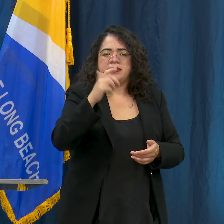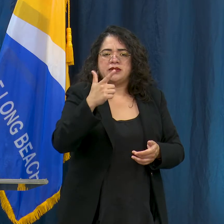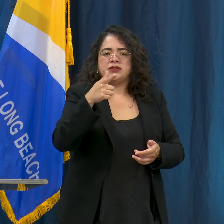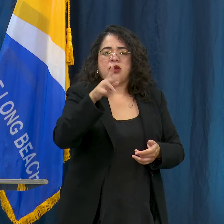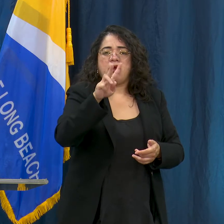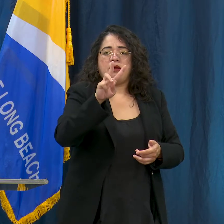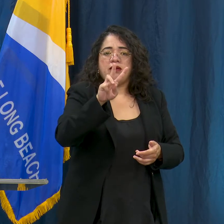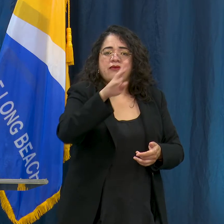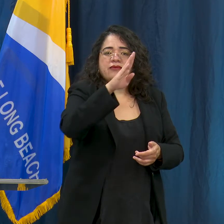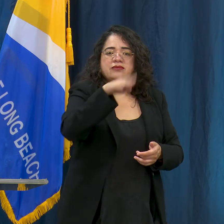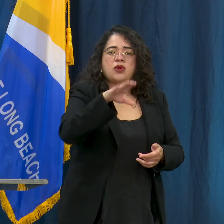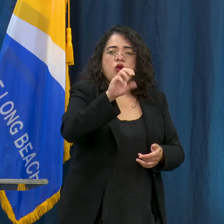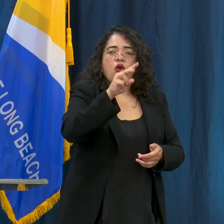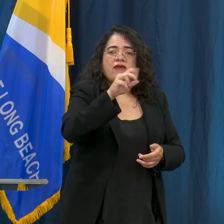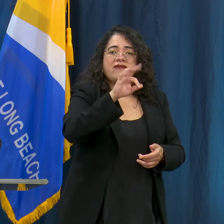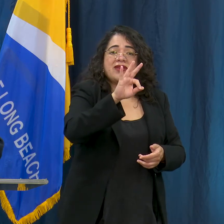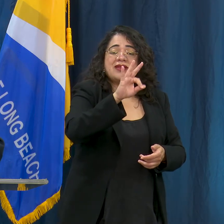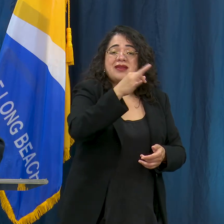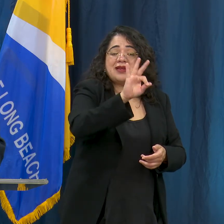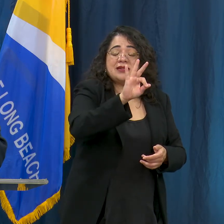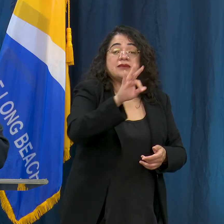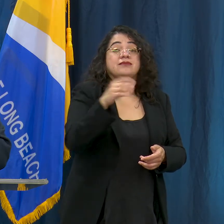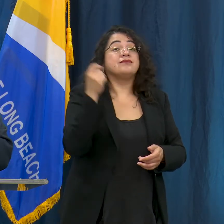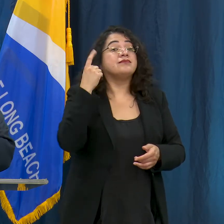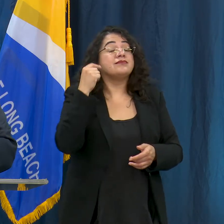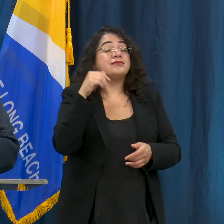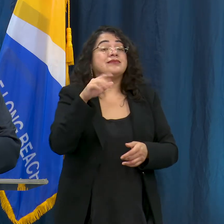Sione's discussion a reconsideration sabemos que hablamos un poco de esto el